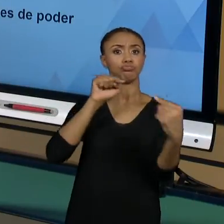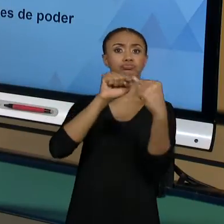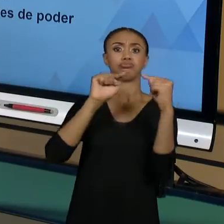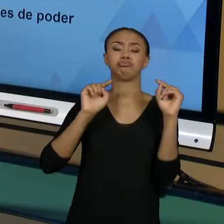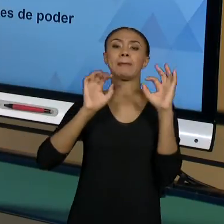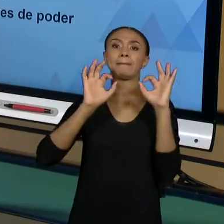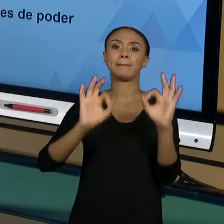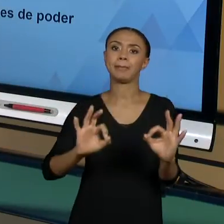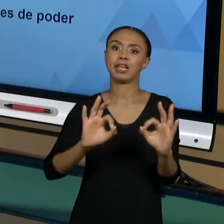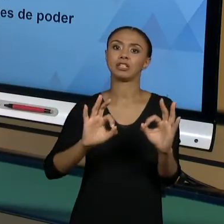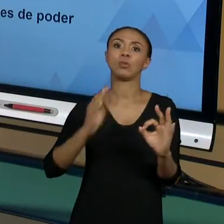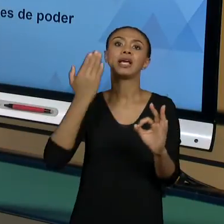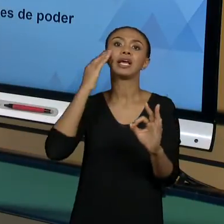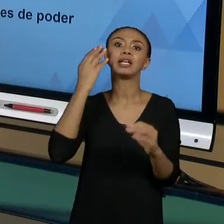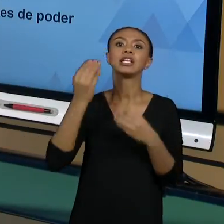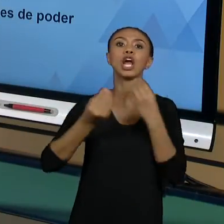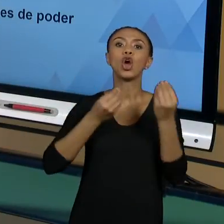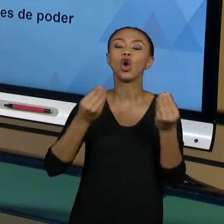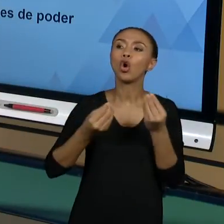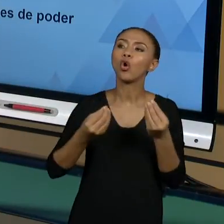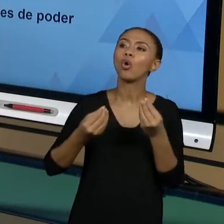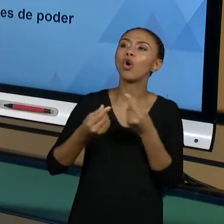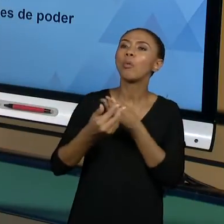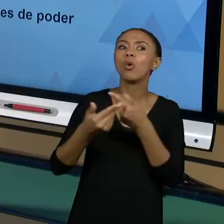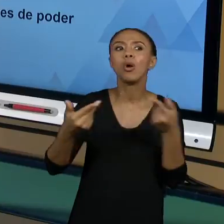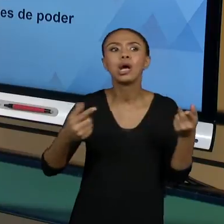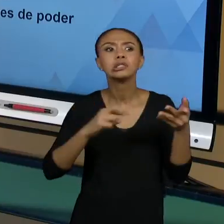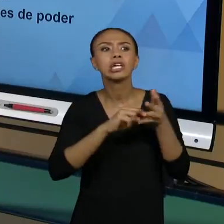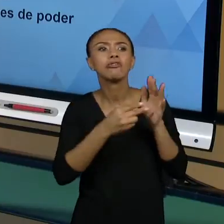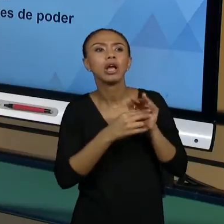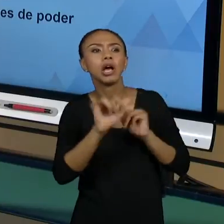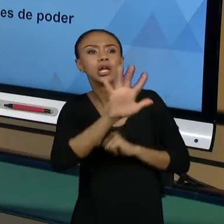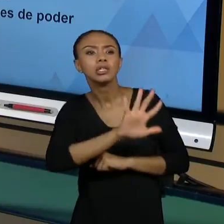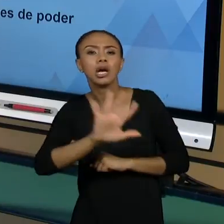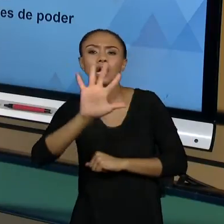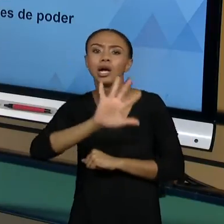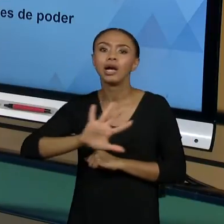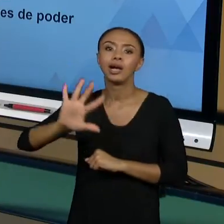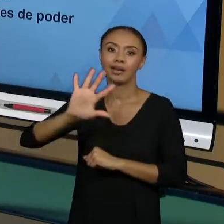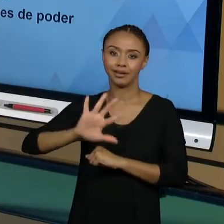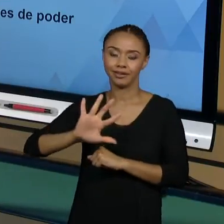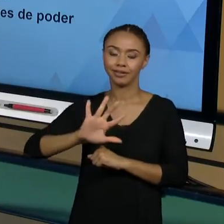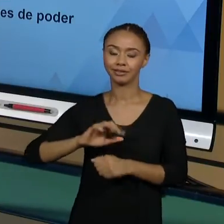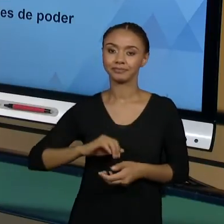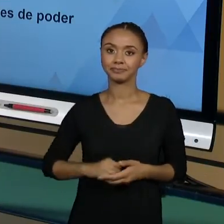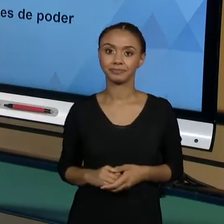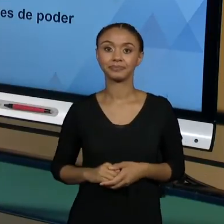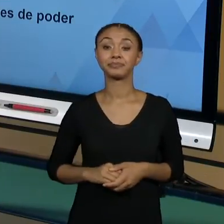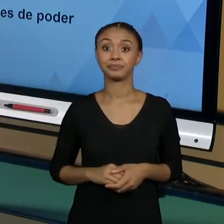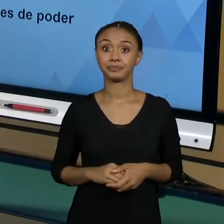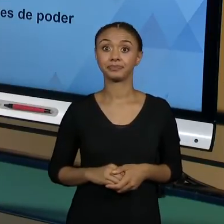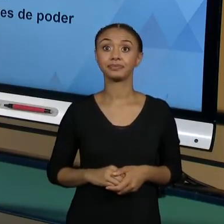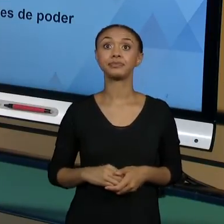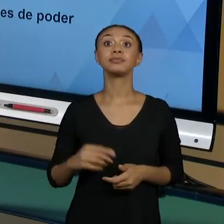RELAÇÕES ENTRE SIGNIFICADOS E SIGNIFICANTES E SIGNO. HÁ UM MOVIMENTO QUE É O MOVIMENTO TEÓRICO,